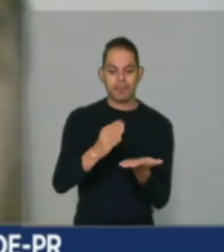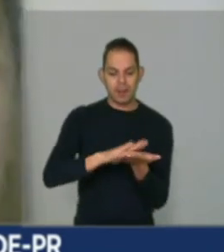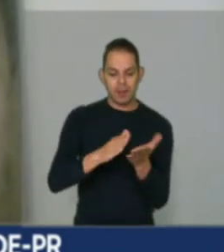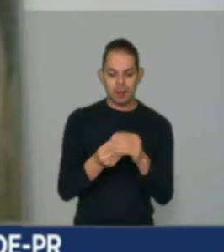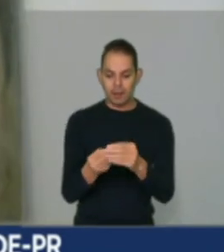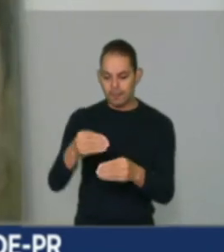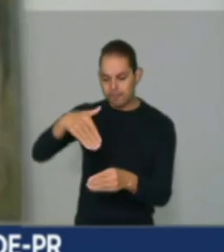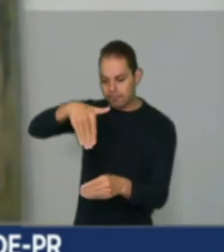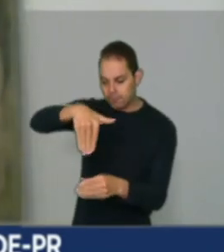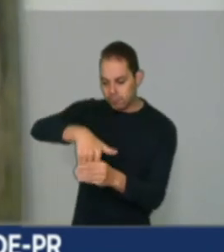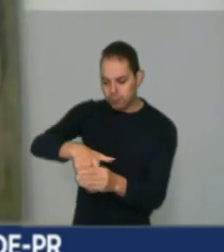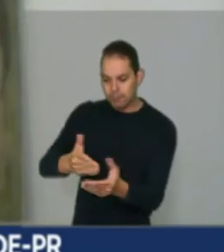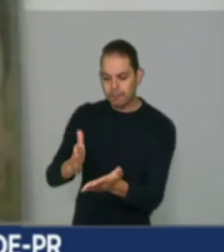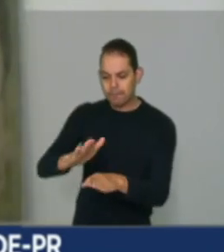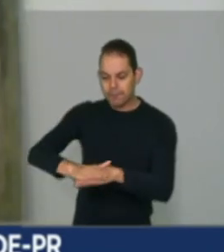UMA URNA LACRADA, APÓS O ELEITOR CONFIRMAR SE... AS